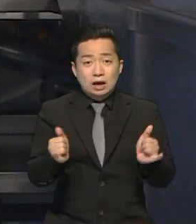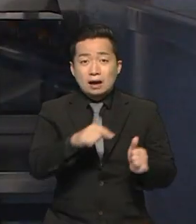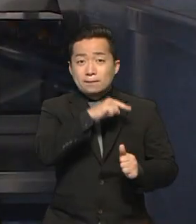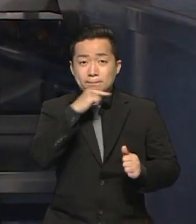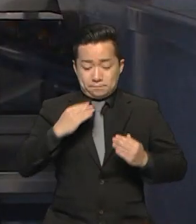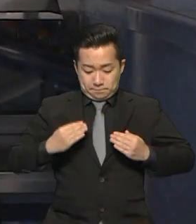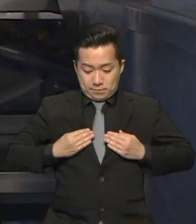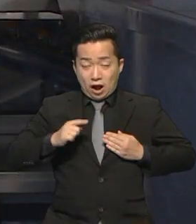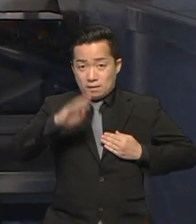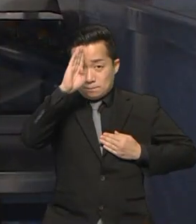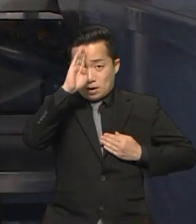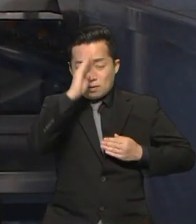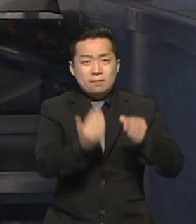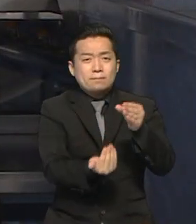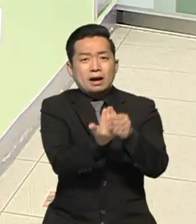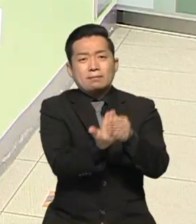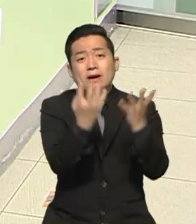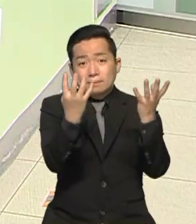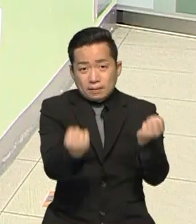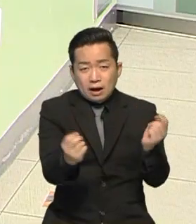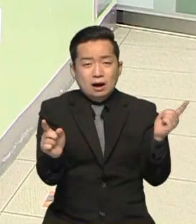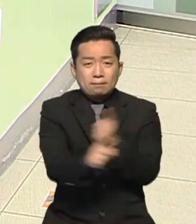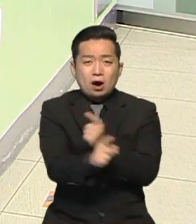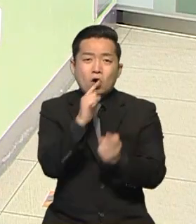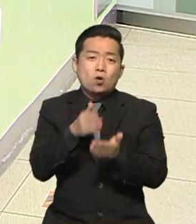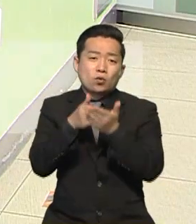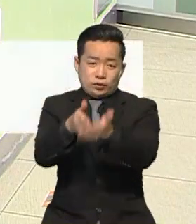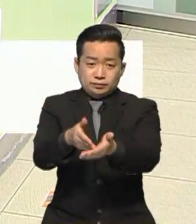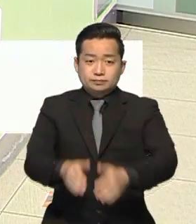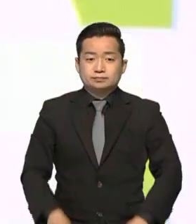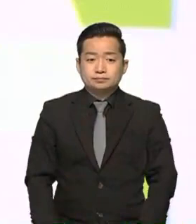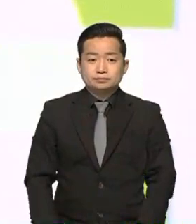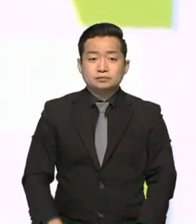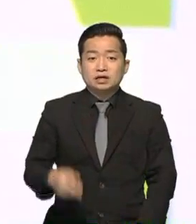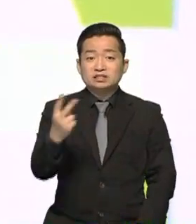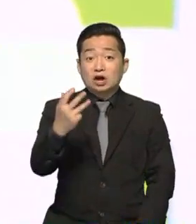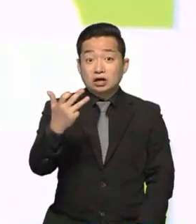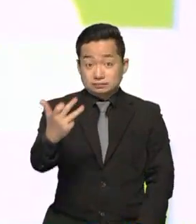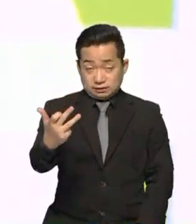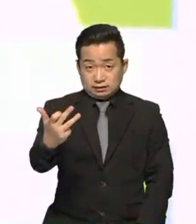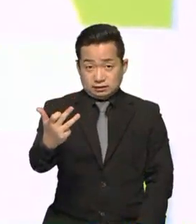있다며 개선책을 촉구했습니다.